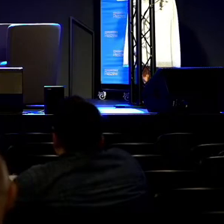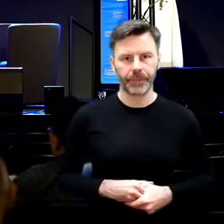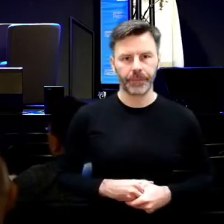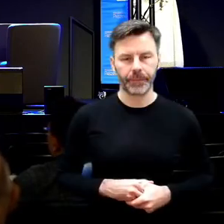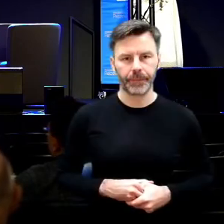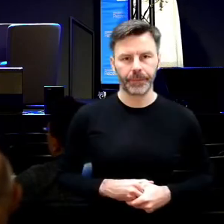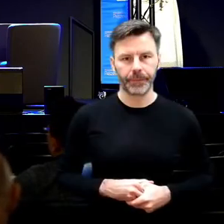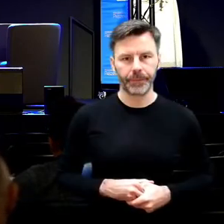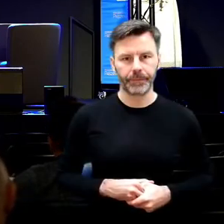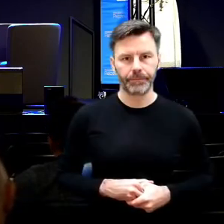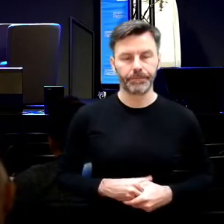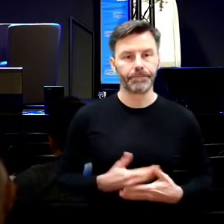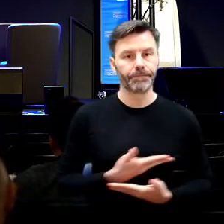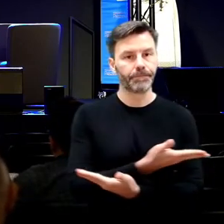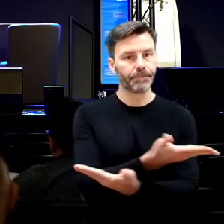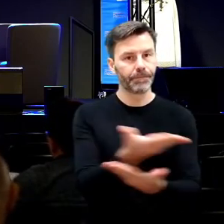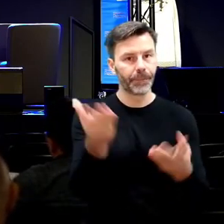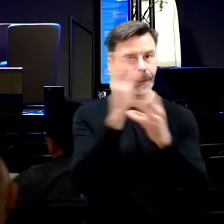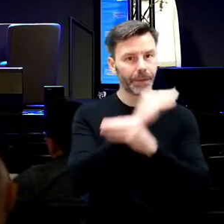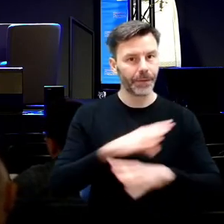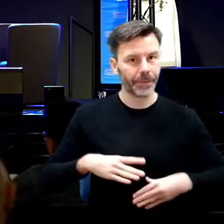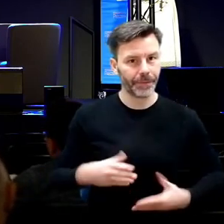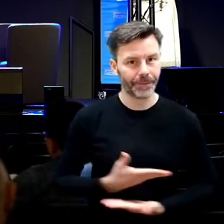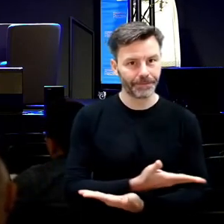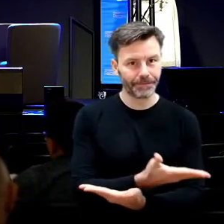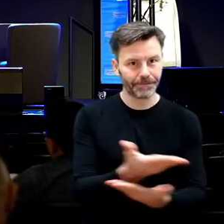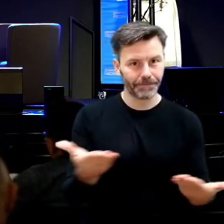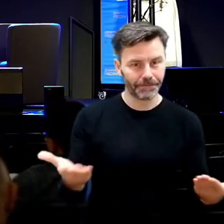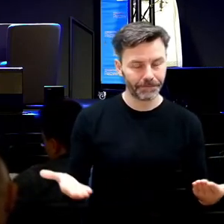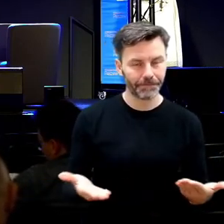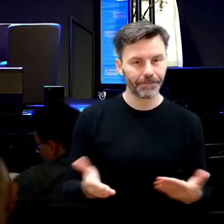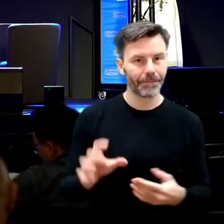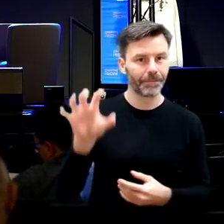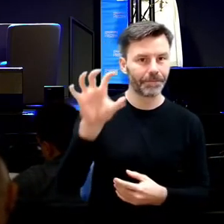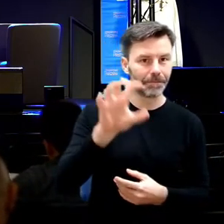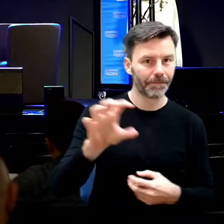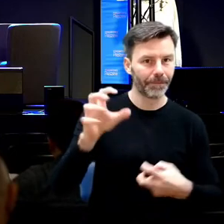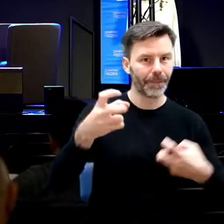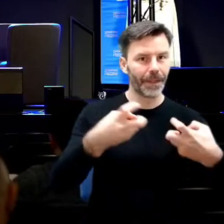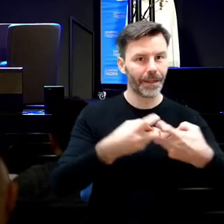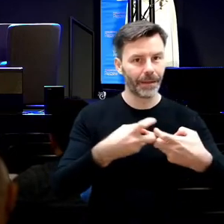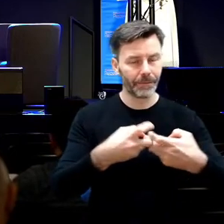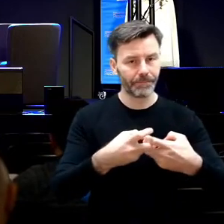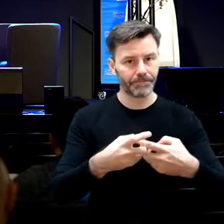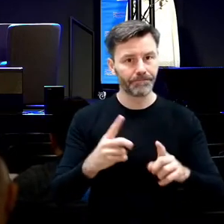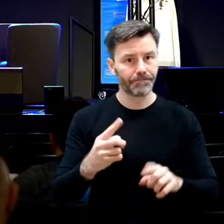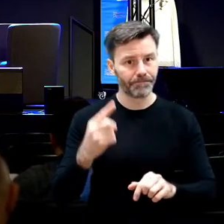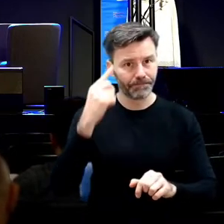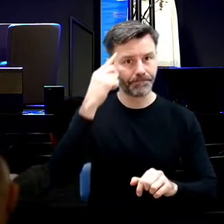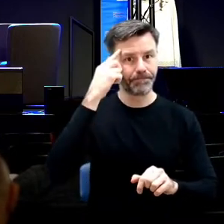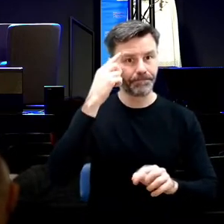Drodzy goście, drodzy widzowie online Przypomne, trwa konferencja